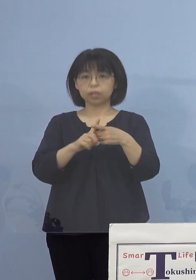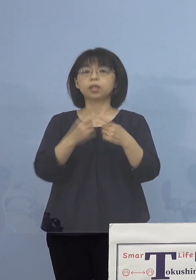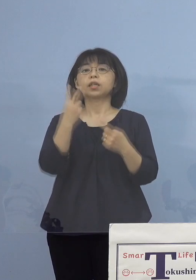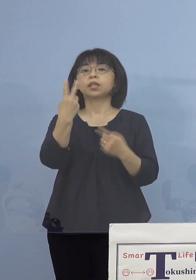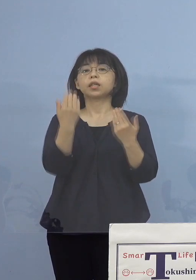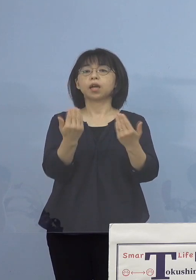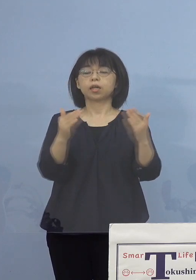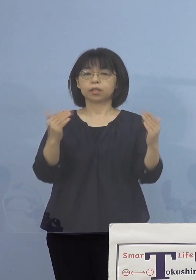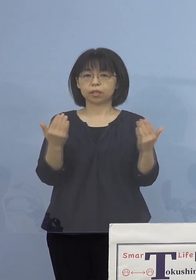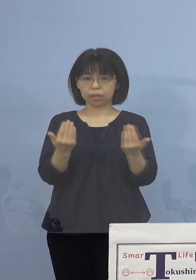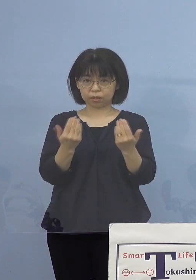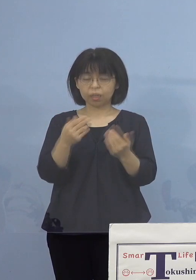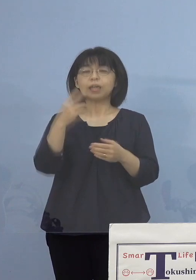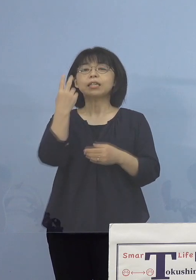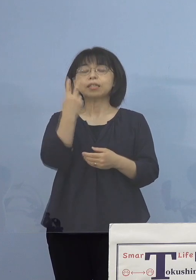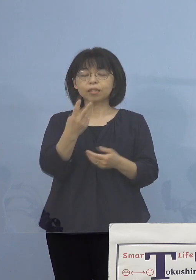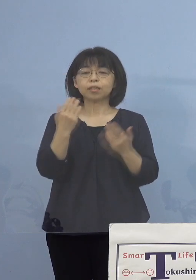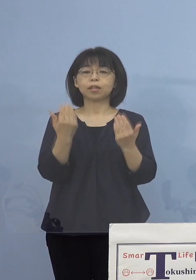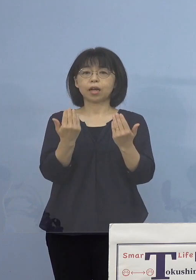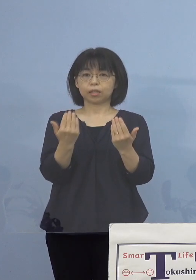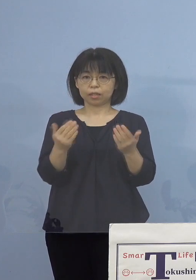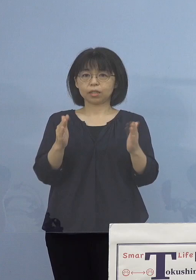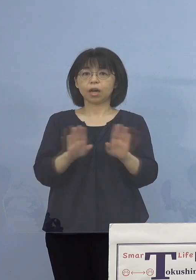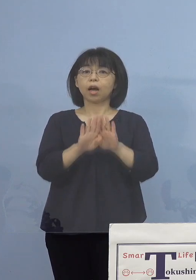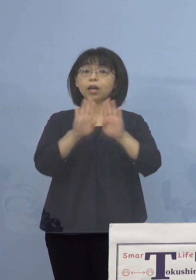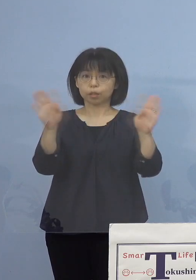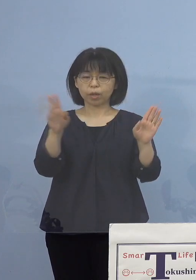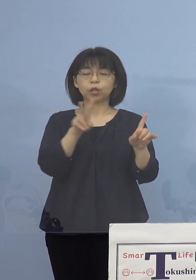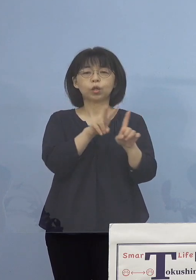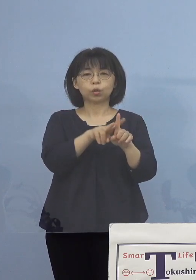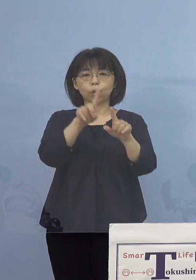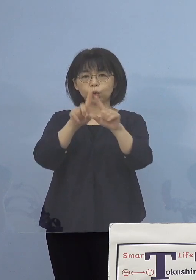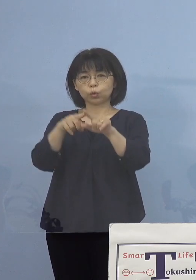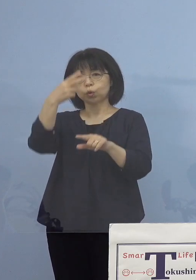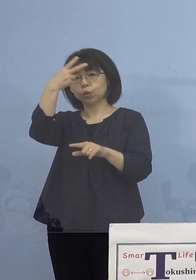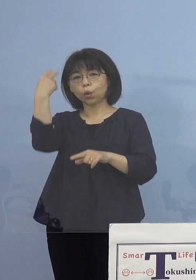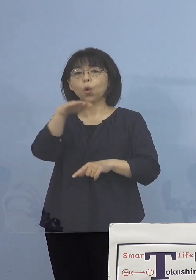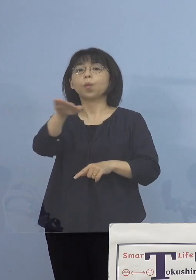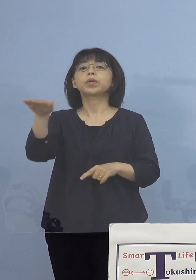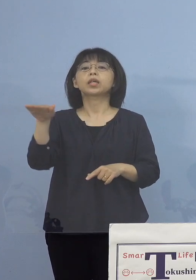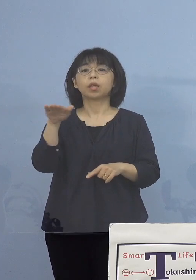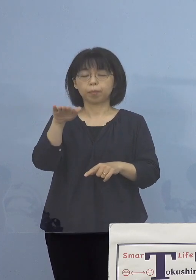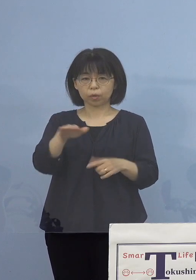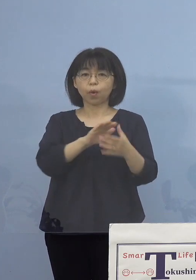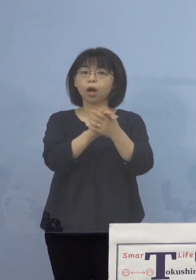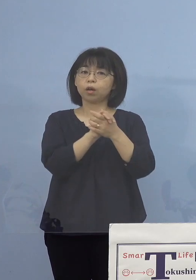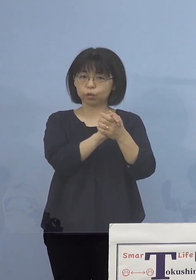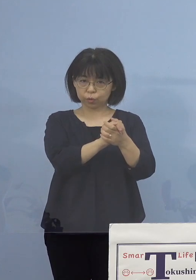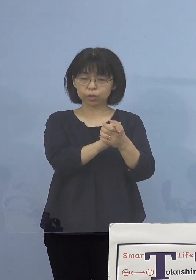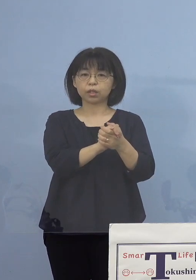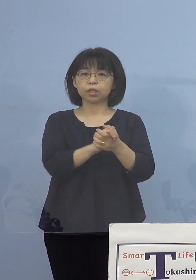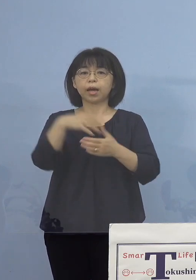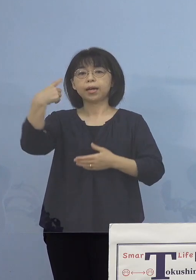小学生、中学生、高校生の 皆様におかれましては、ご友人や先生方など